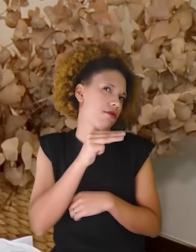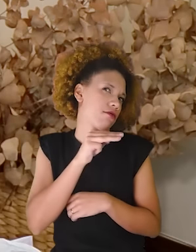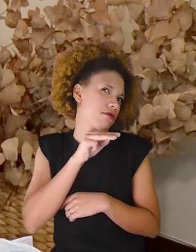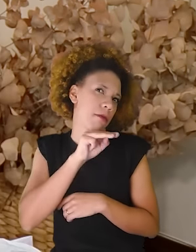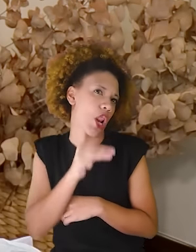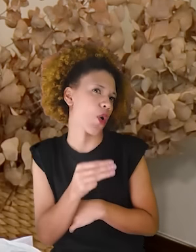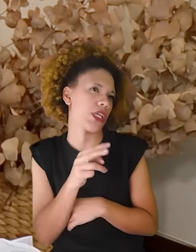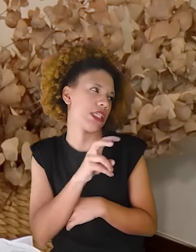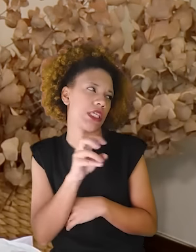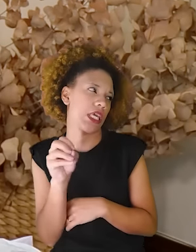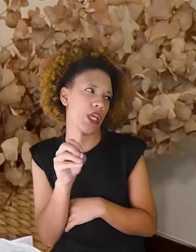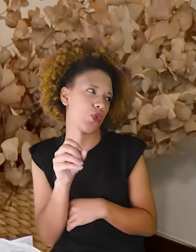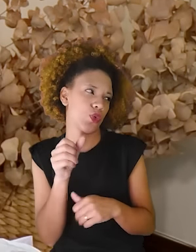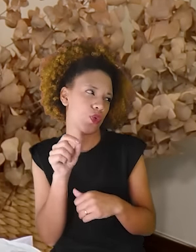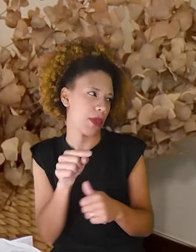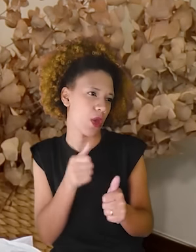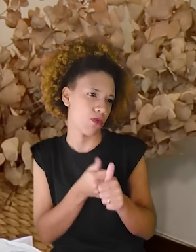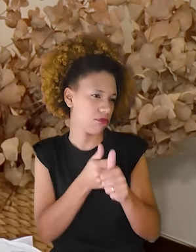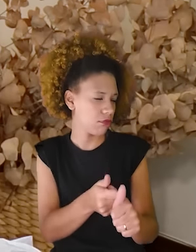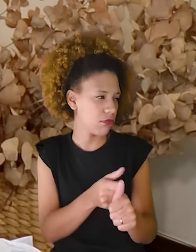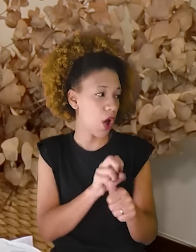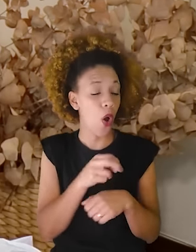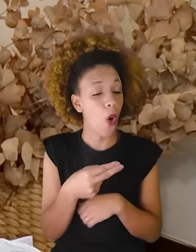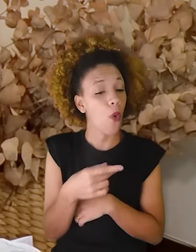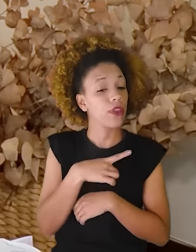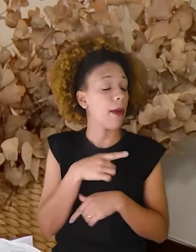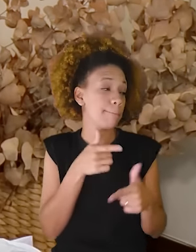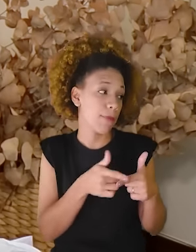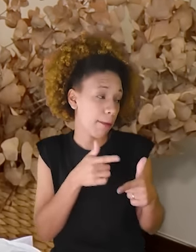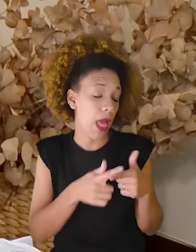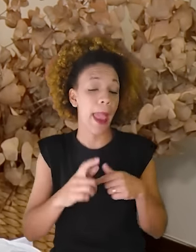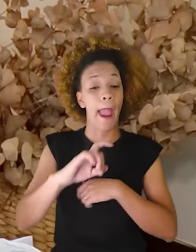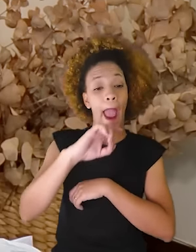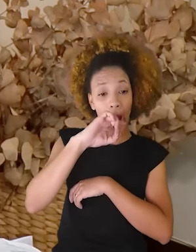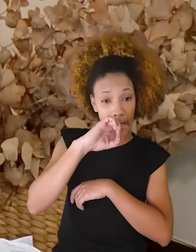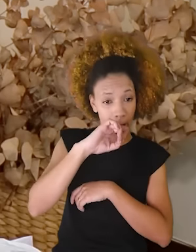deve ter uma porrada de gente que sei lá ou tem inveja ou tem problema ou tem não sei o qu tu já